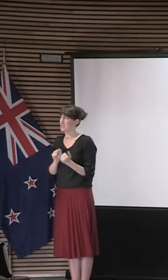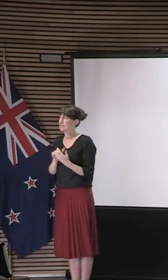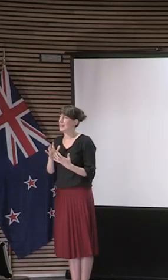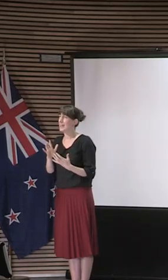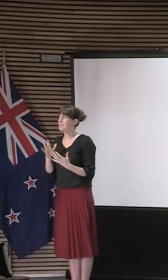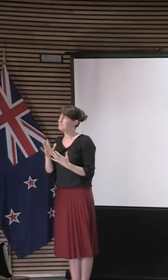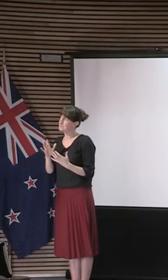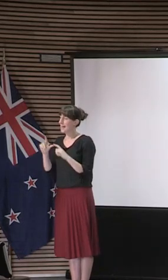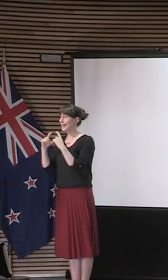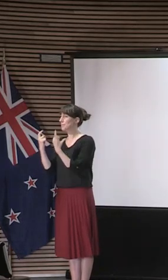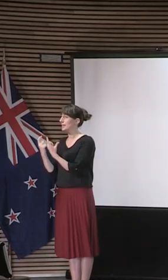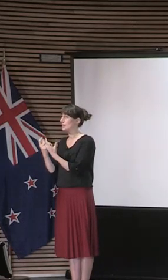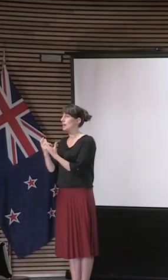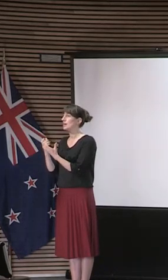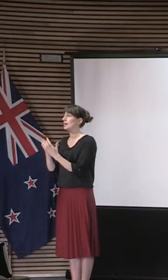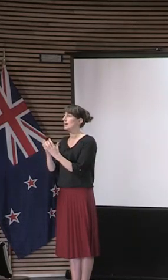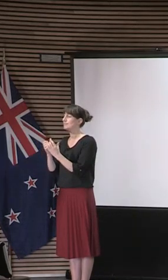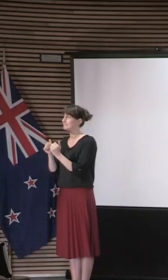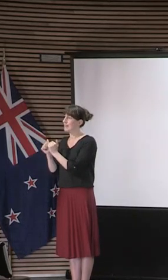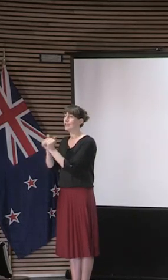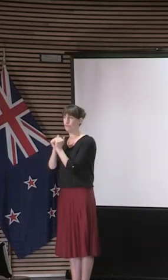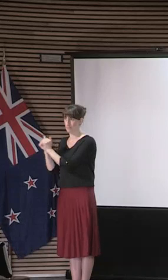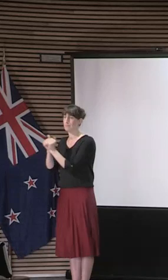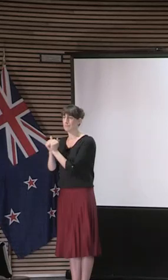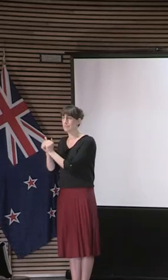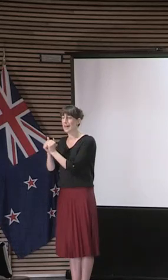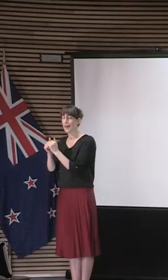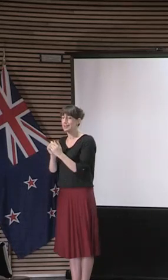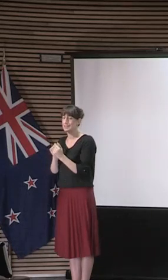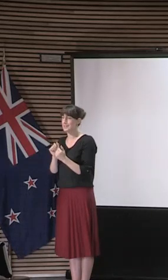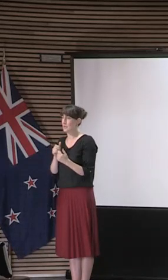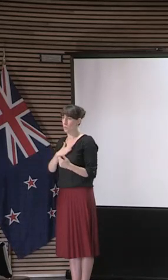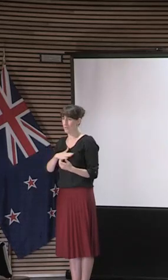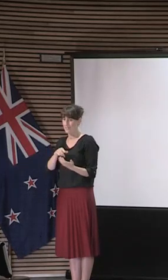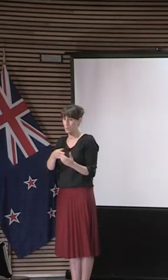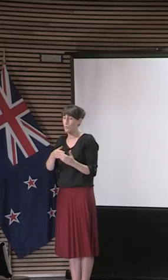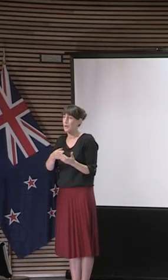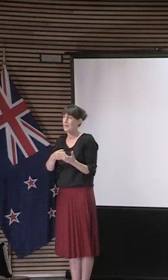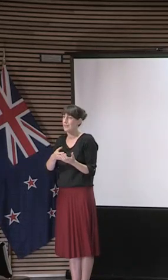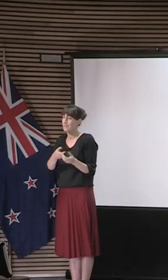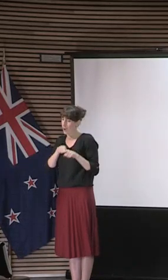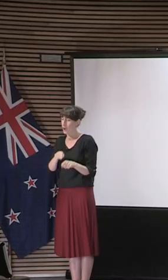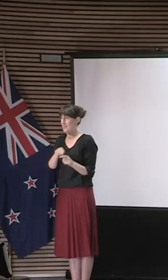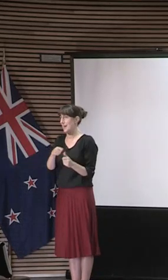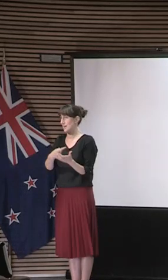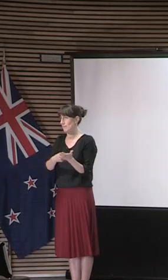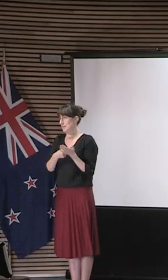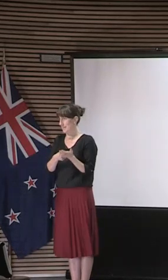whakamarama. Ehara i te mea na